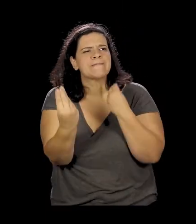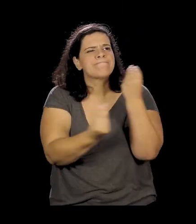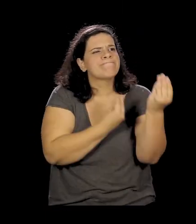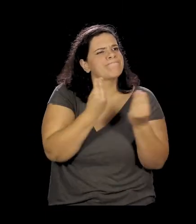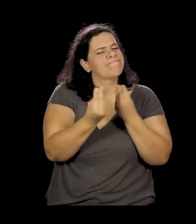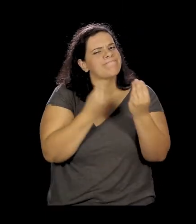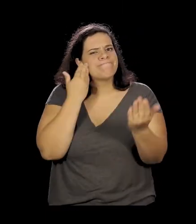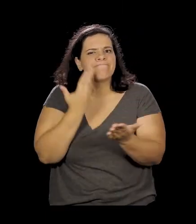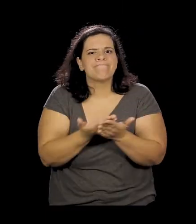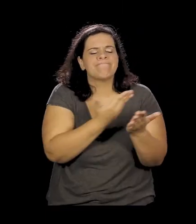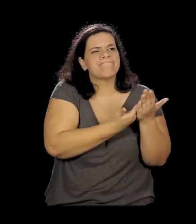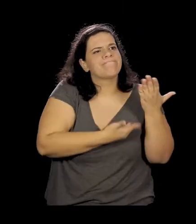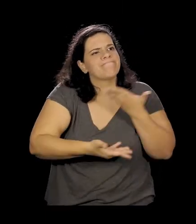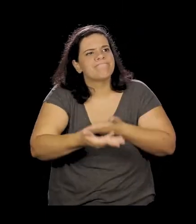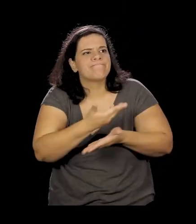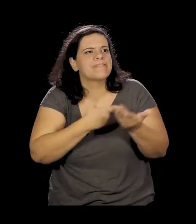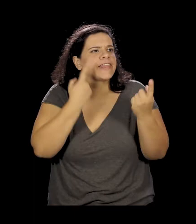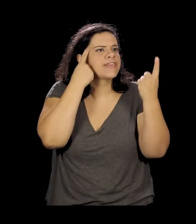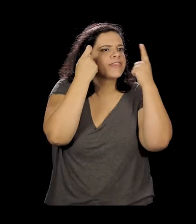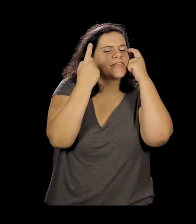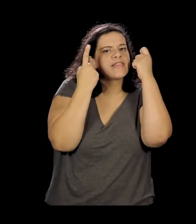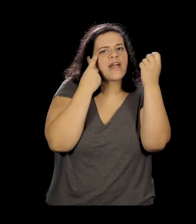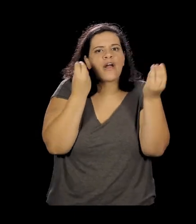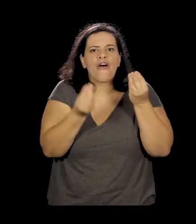tentando compartilhar ideias que funcionam,